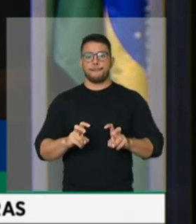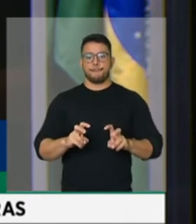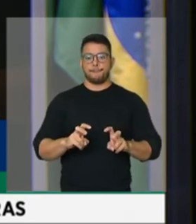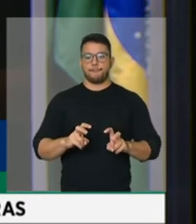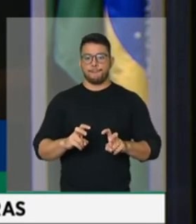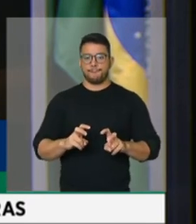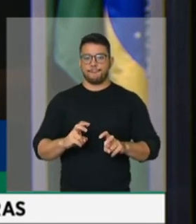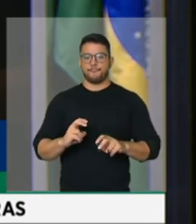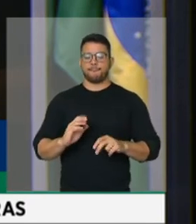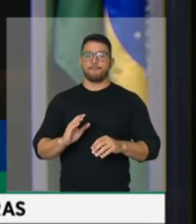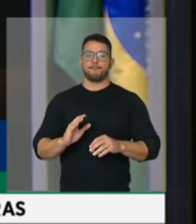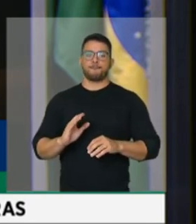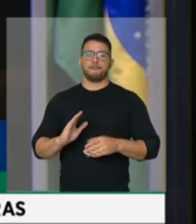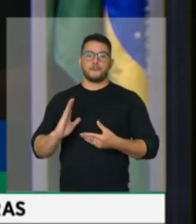CERCA DE 74% DO MONTANTE PROVISIONADO PELA HOLDING